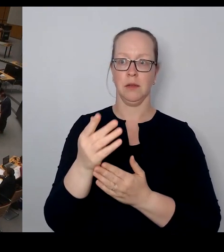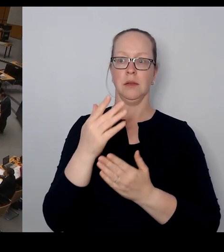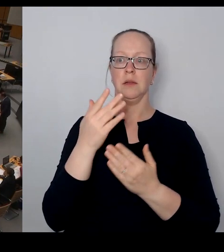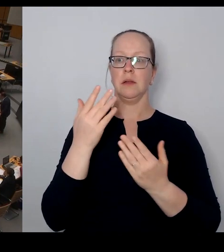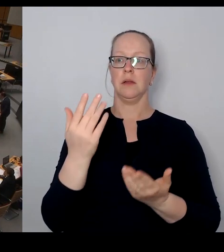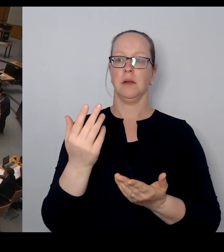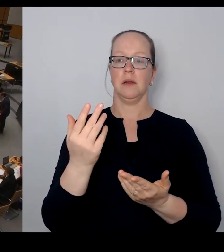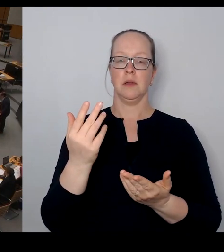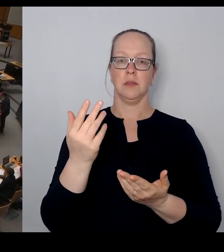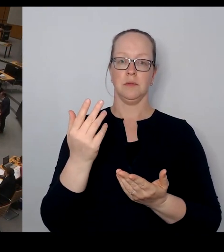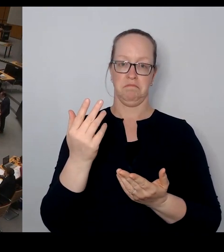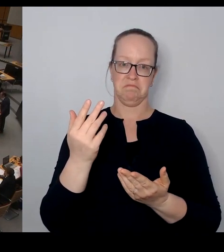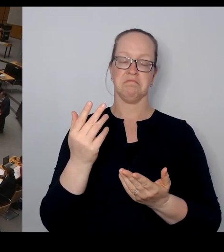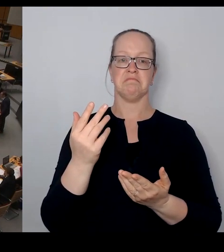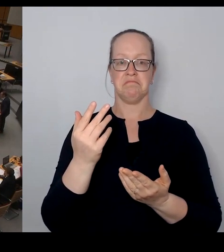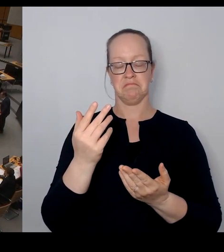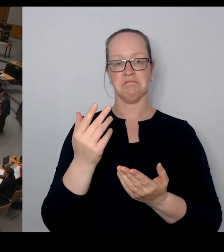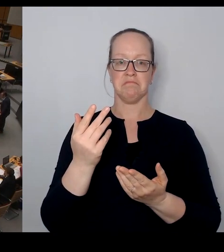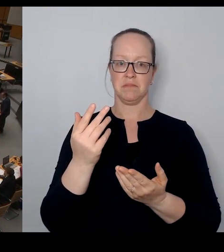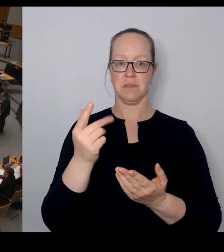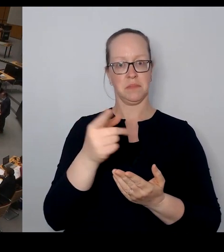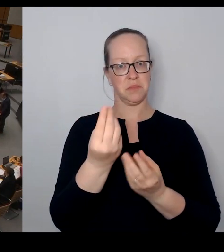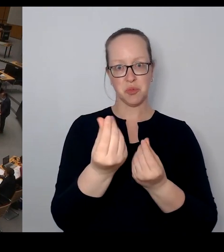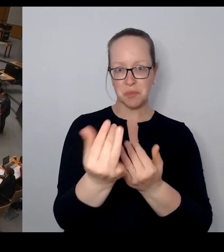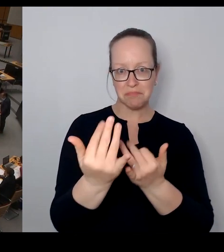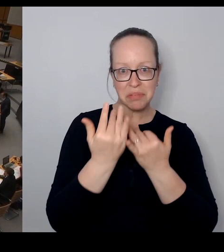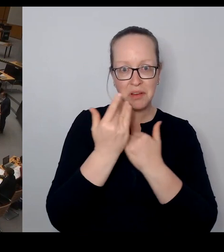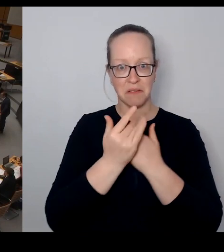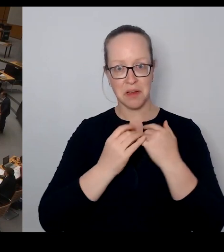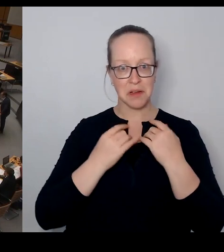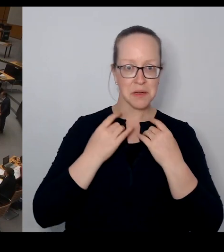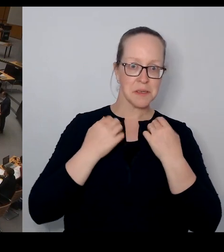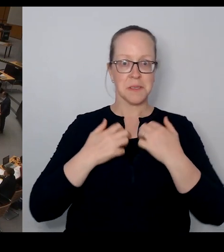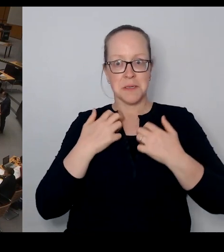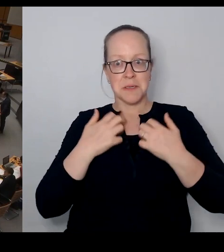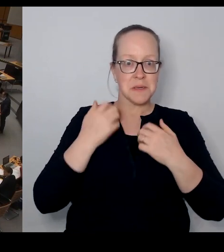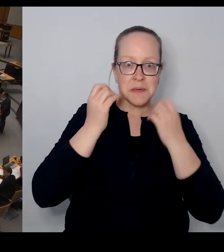Dabei, finde ich, ist bei diesem wichtigen Thema, bei diesem wichtigen